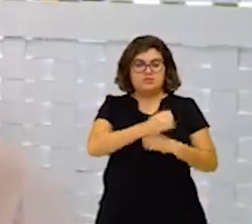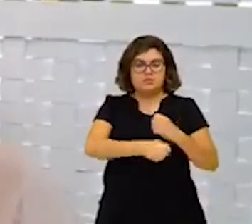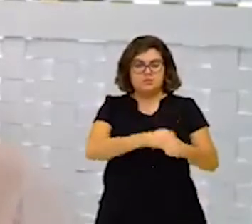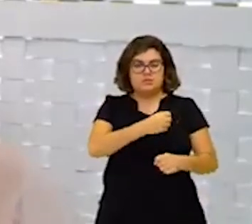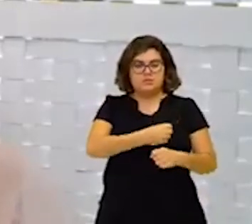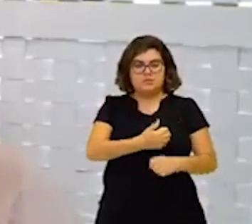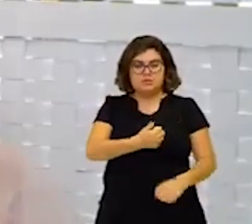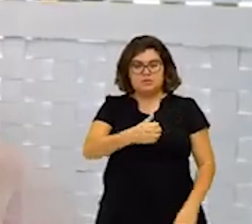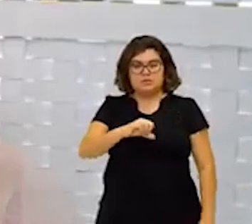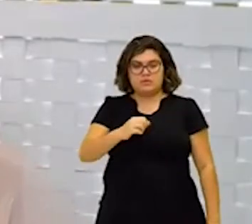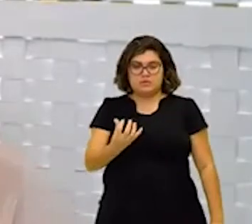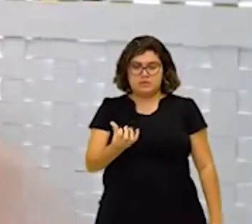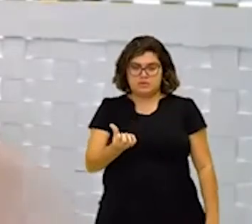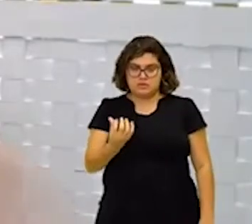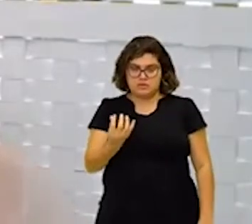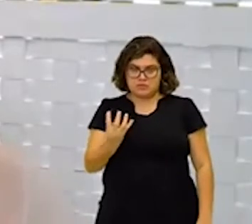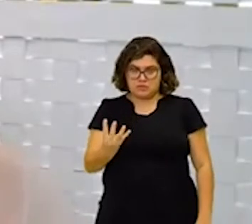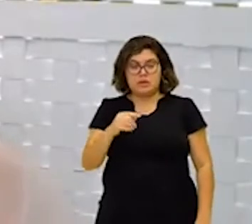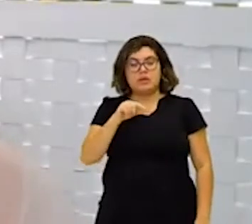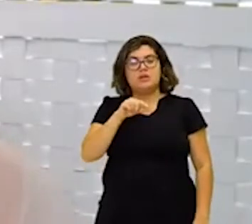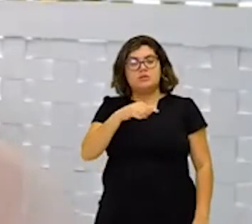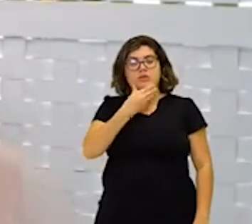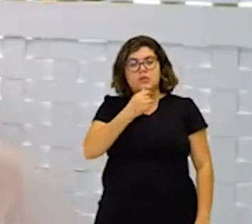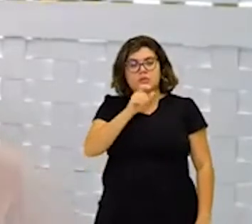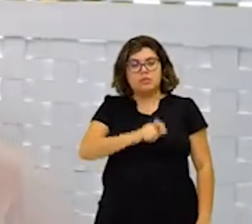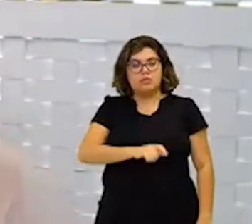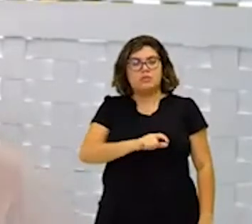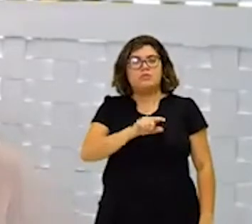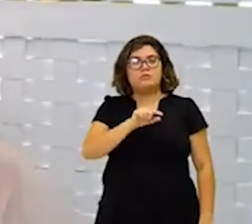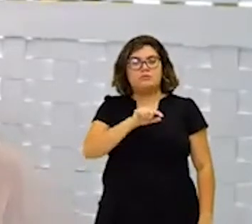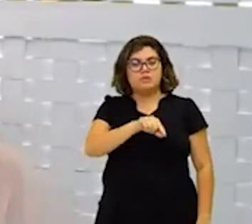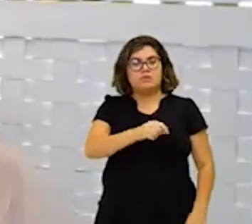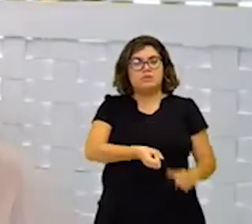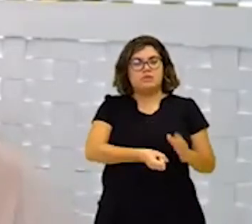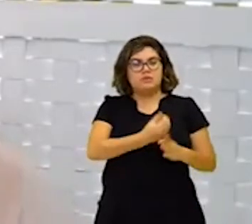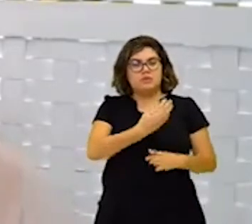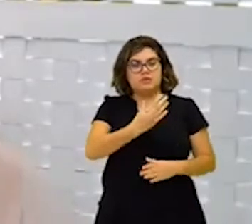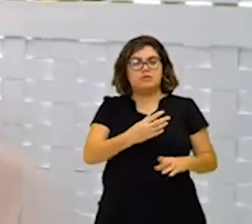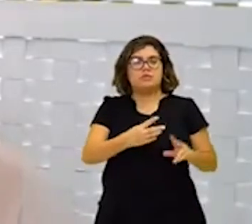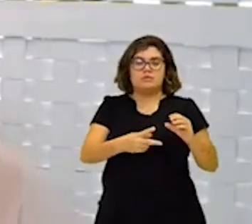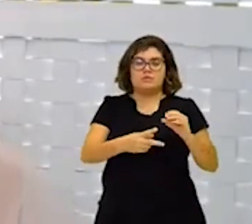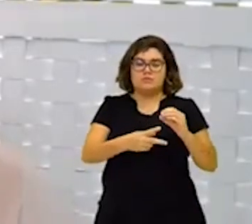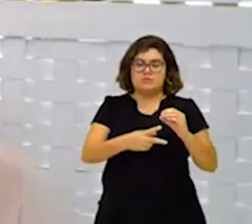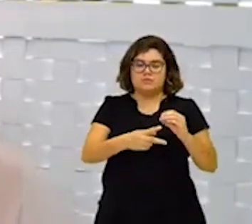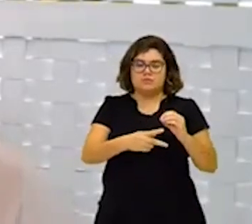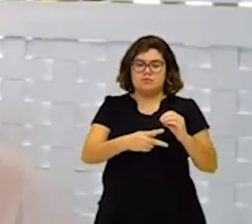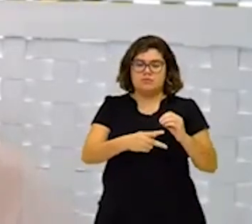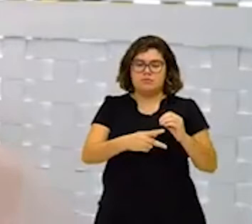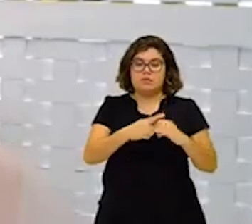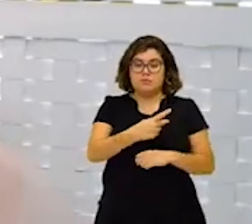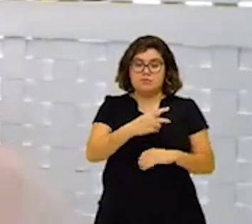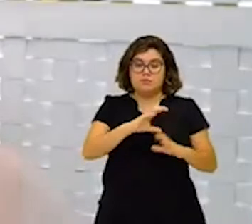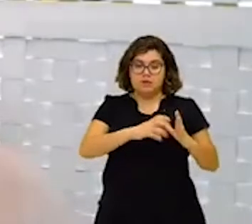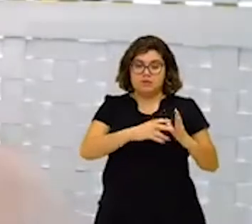ele foi ele foi inclusive vamos colar do Partido Verde participou da criação do partido das